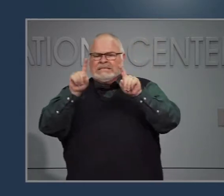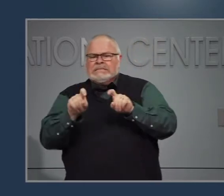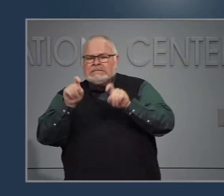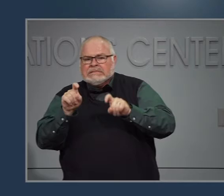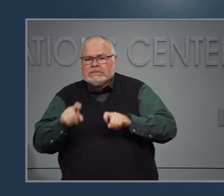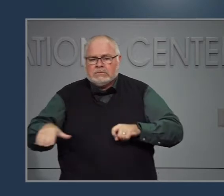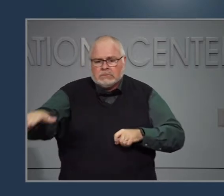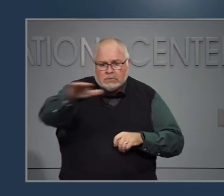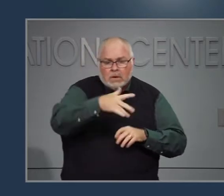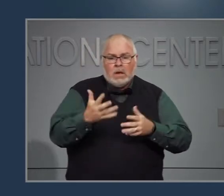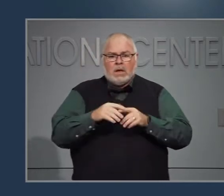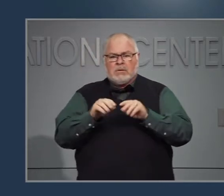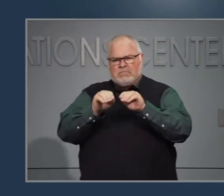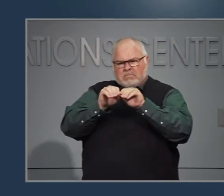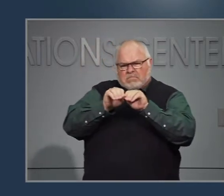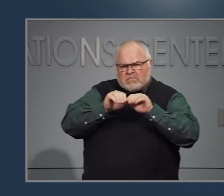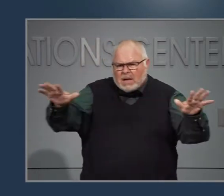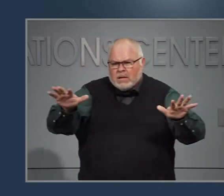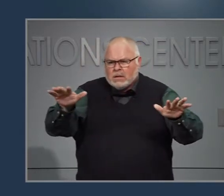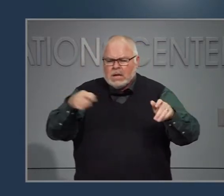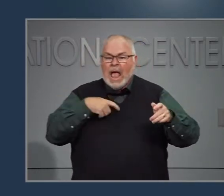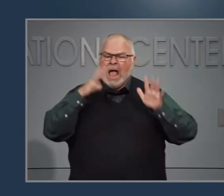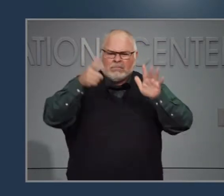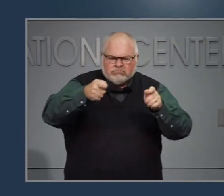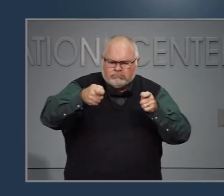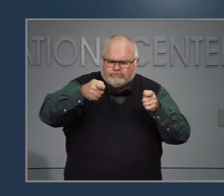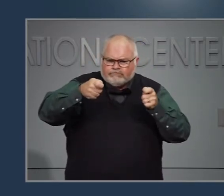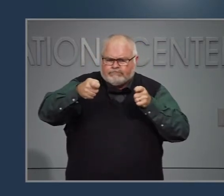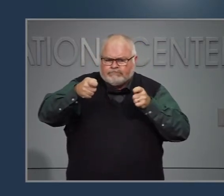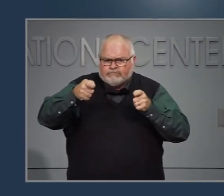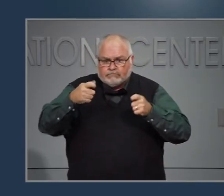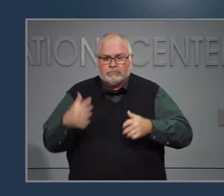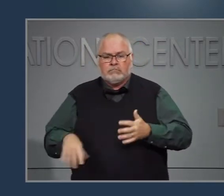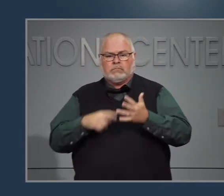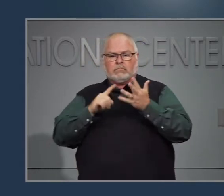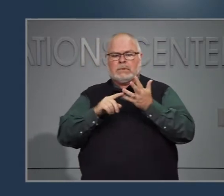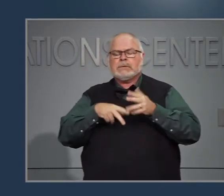ayudando en varios frentes particularmente en cuanto se detiene a control de infección.